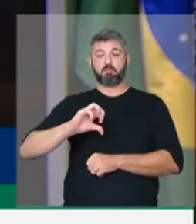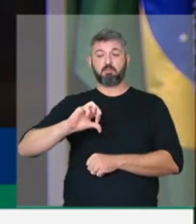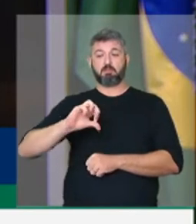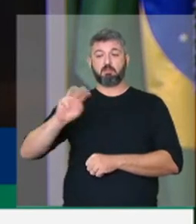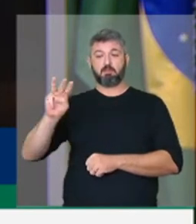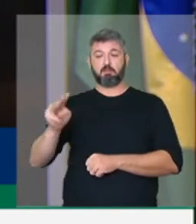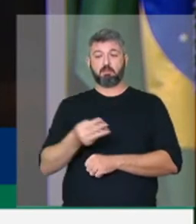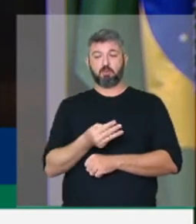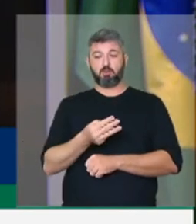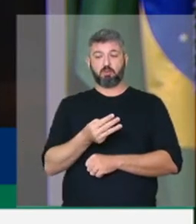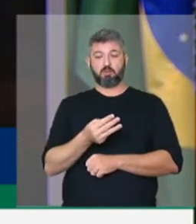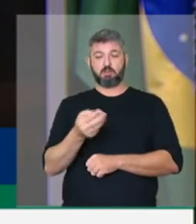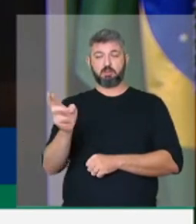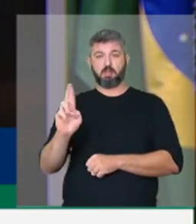ESPÍRITO SANTO DA ORDEM DE 139 MILHÕES ENVOLVENDO